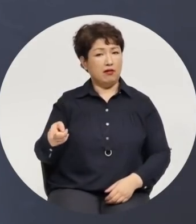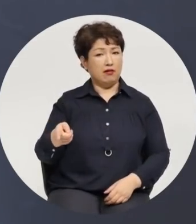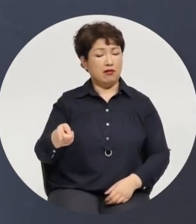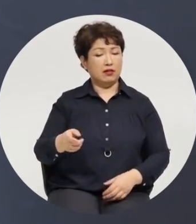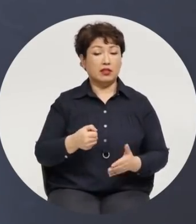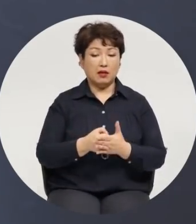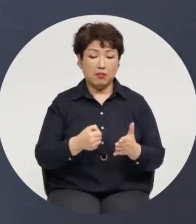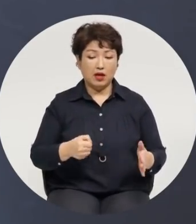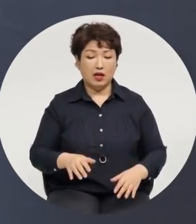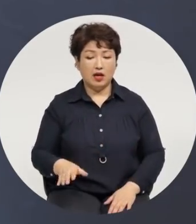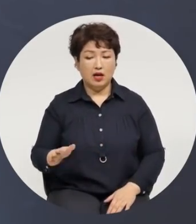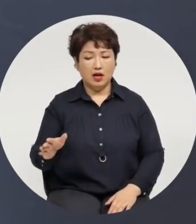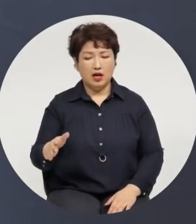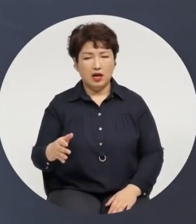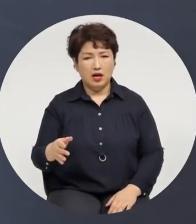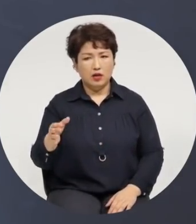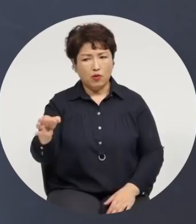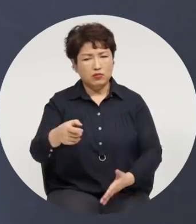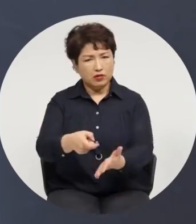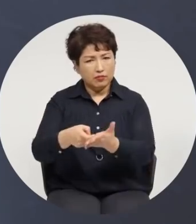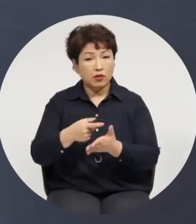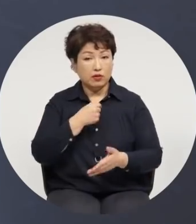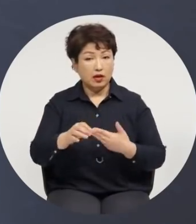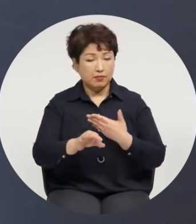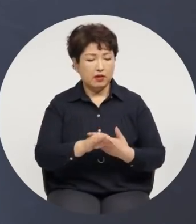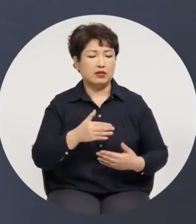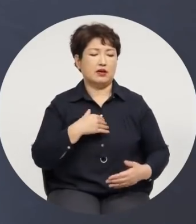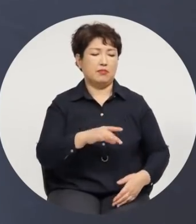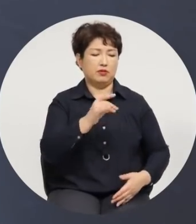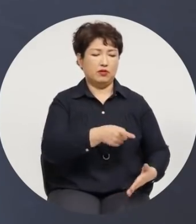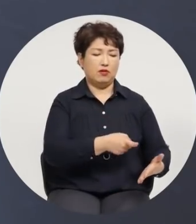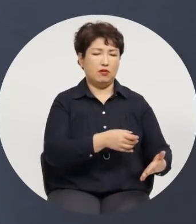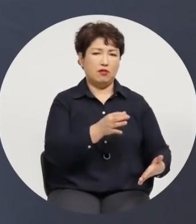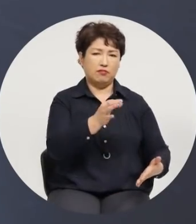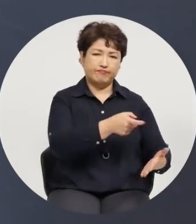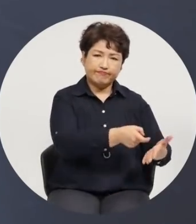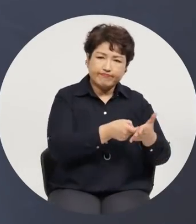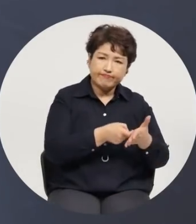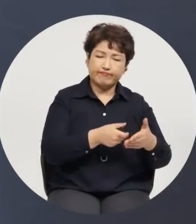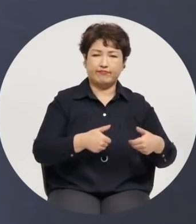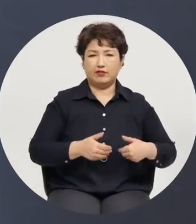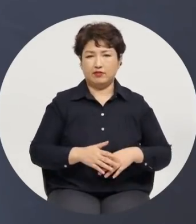아이가 검소하기를 원하면 내가 검소하게 살아야 해요